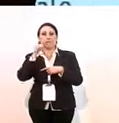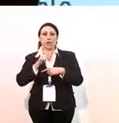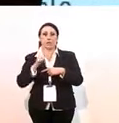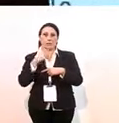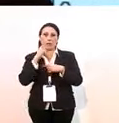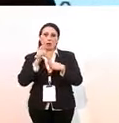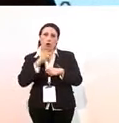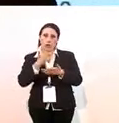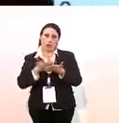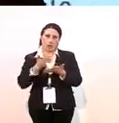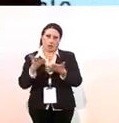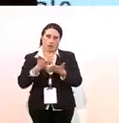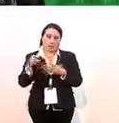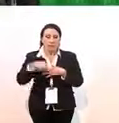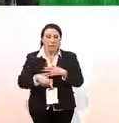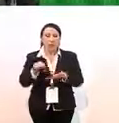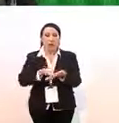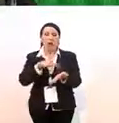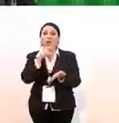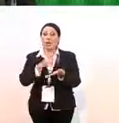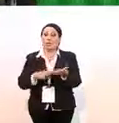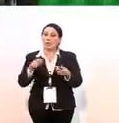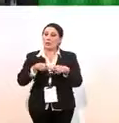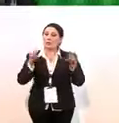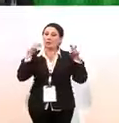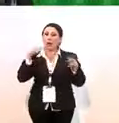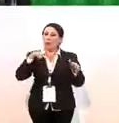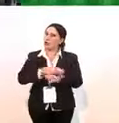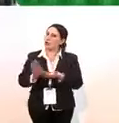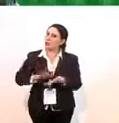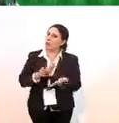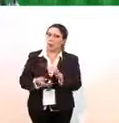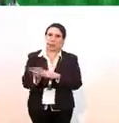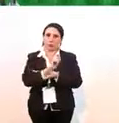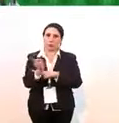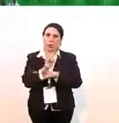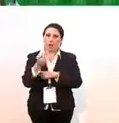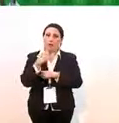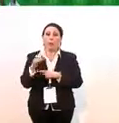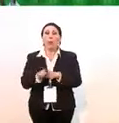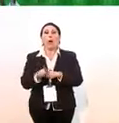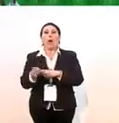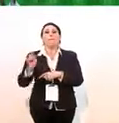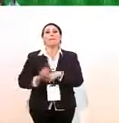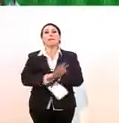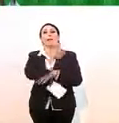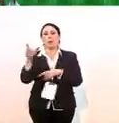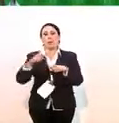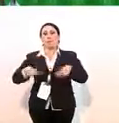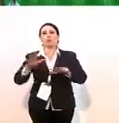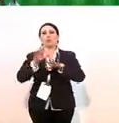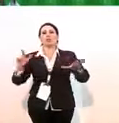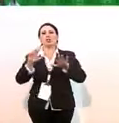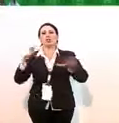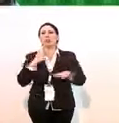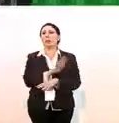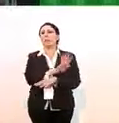elezioni questo tema non va sottovalutato. Come hanno presentato il bonus 18enni? Prendendo